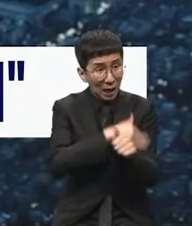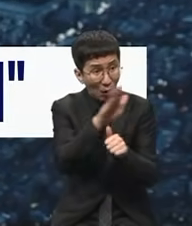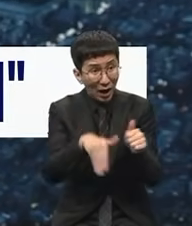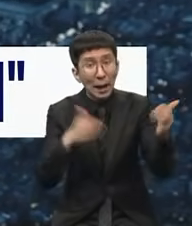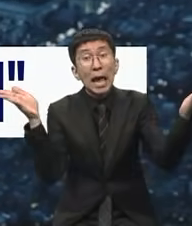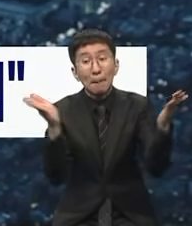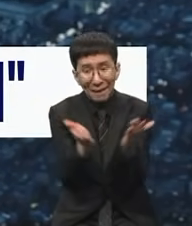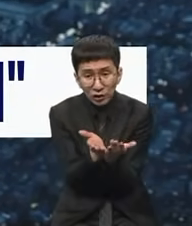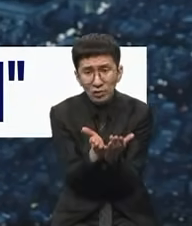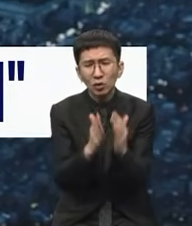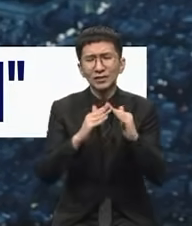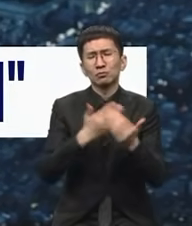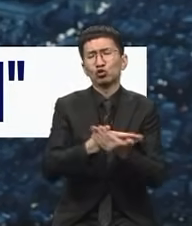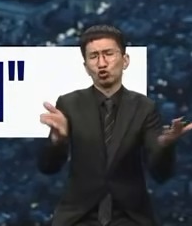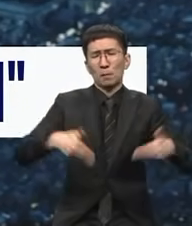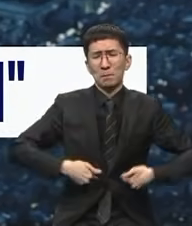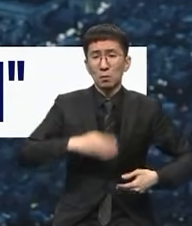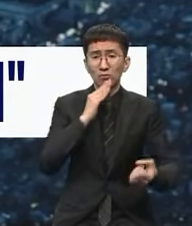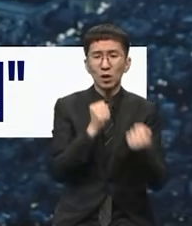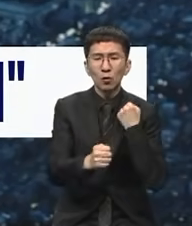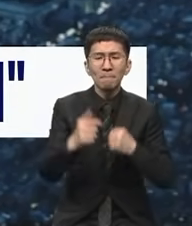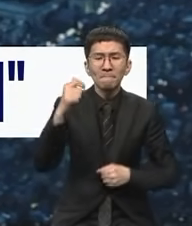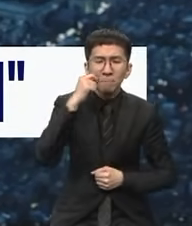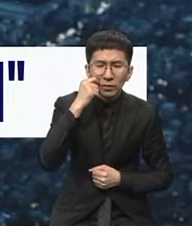대비했어야 하는데 그러지 못했다라는 것이 안타깝고요.